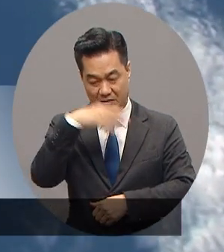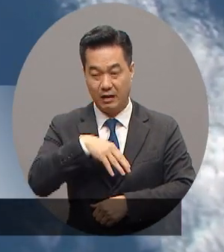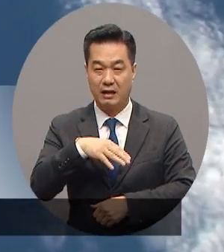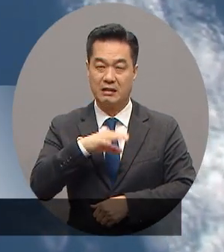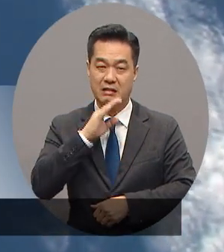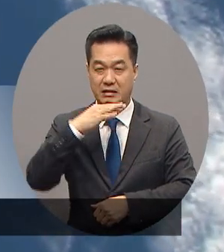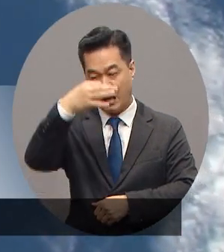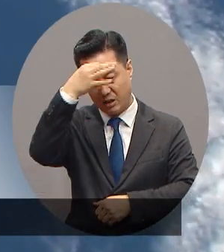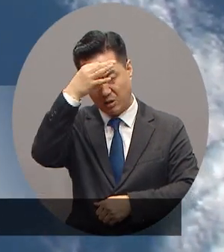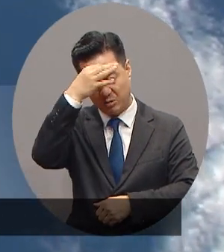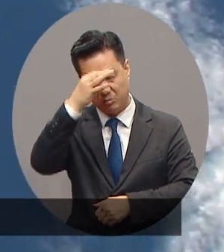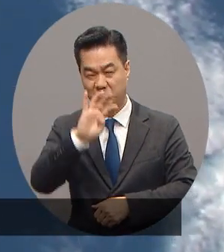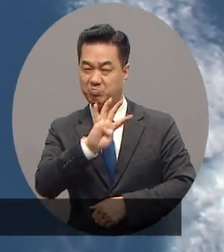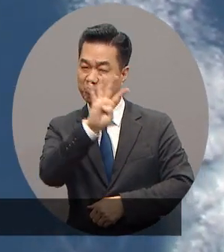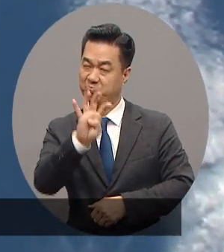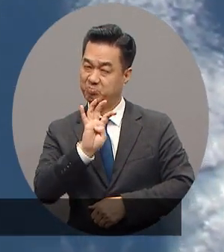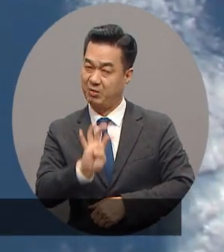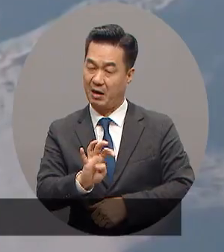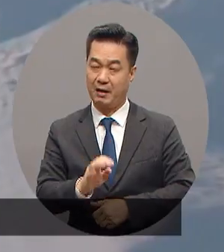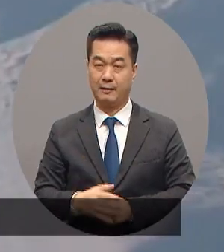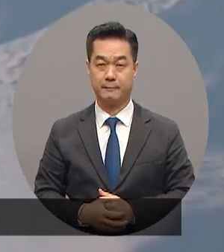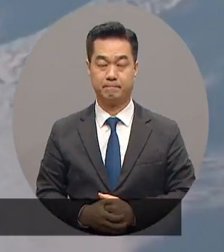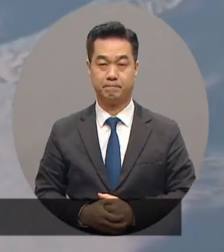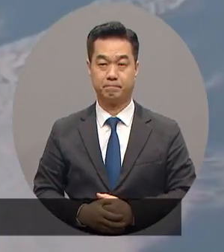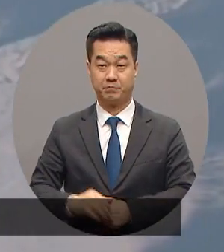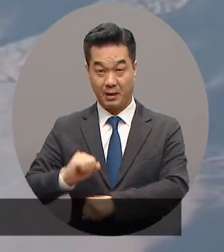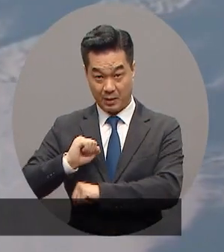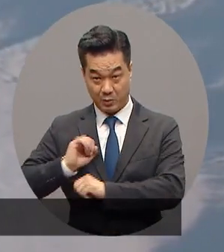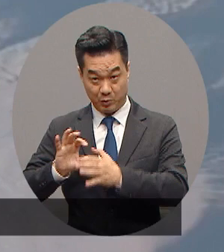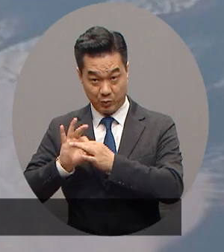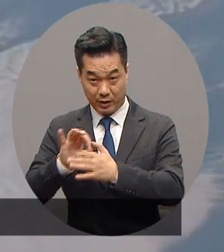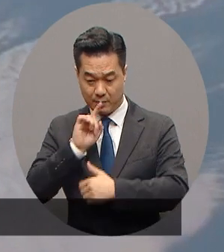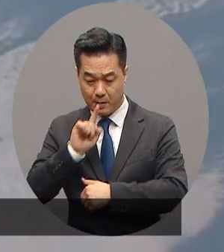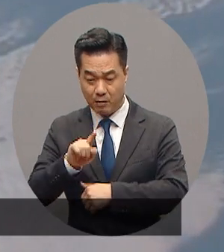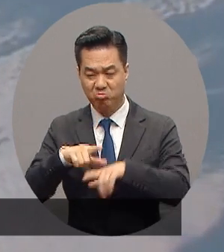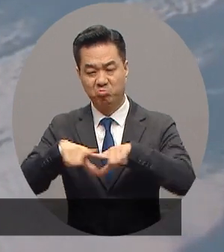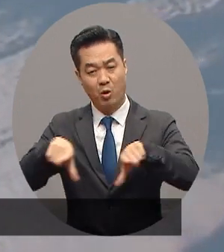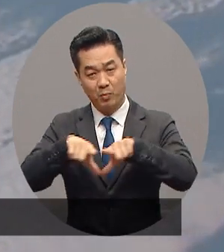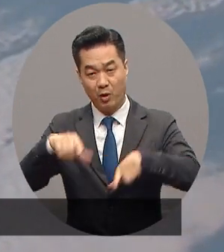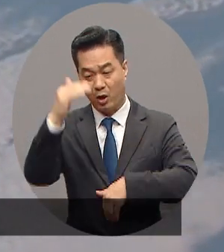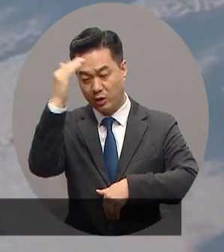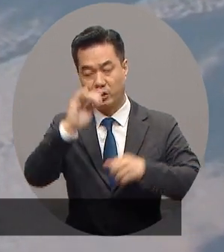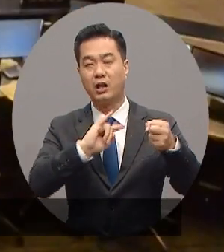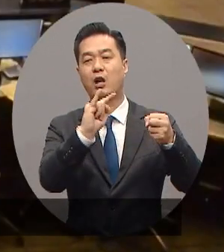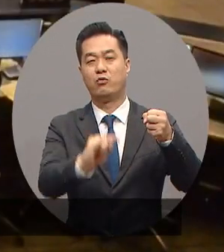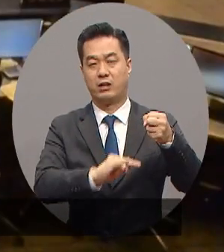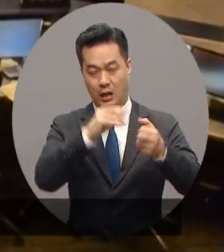(기자) 다만 이번에도 만리경-1호가 찍은구체적인 사진은 공개하지 않으면서 실제 성능에는 의문이 제기됩니다.